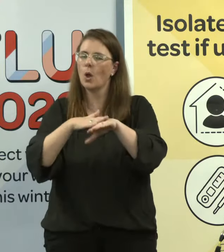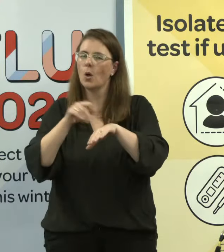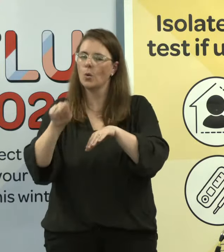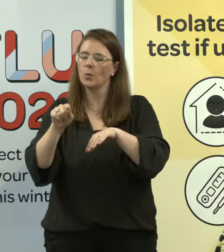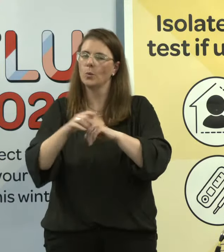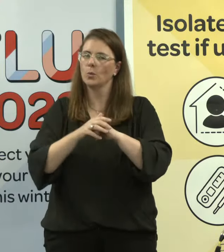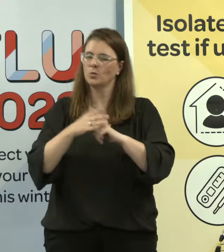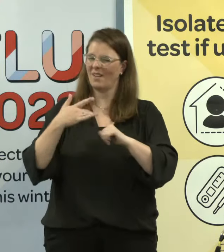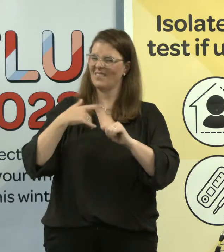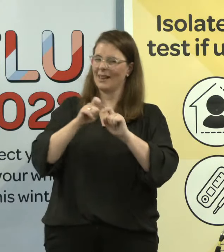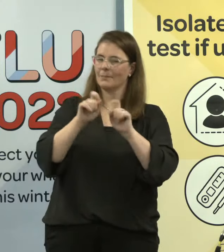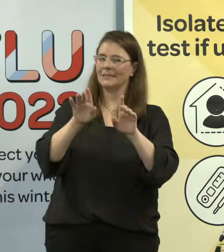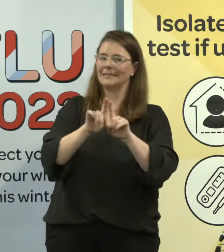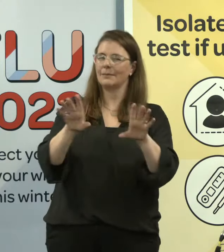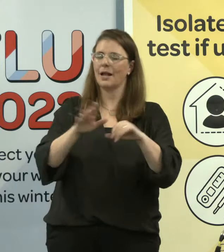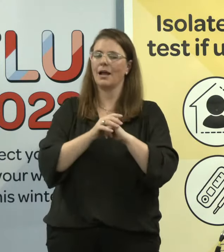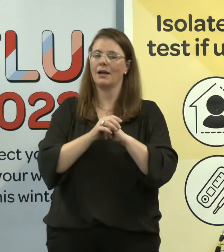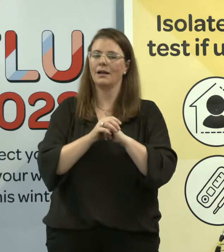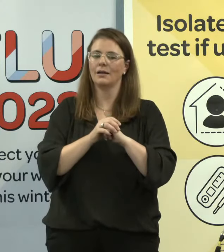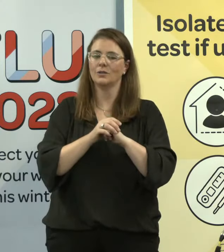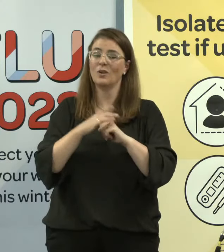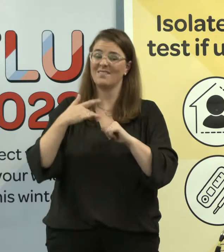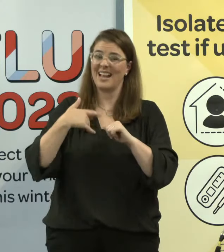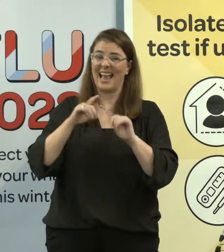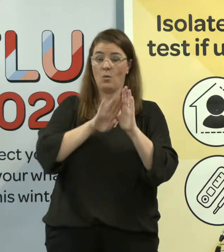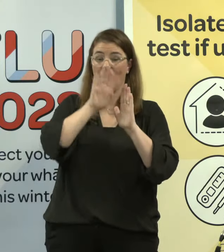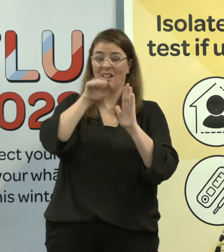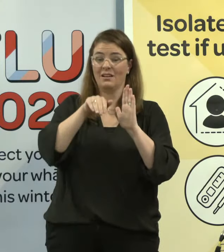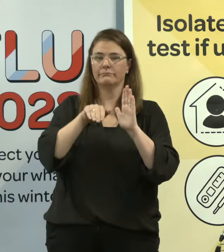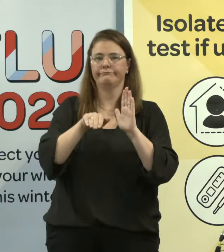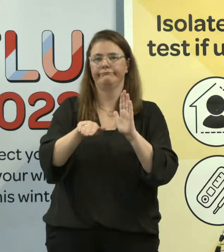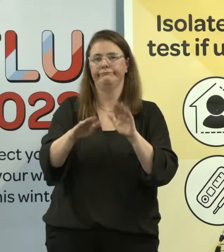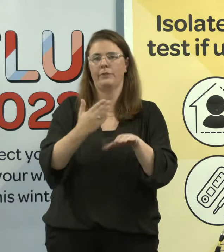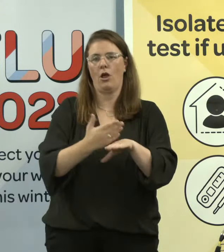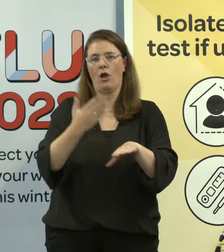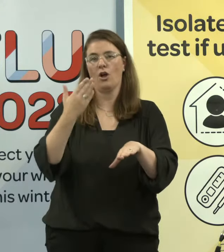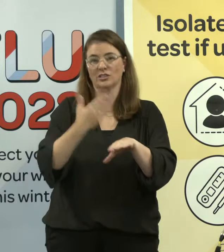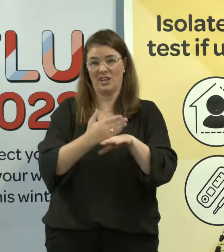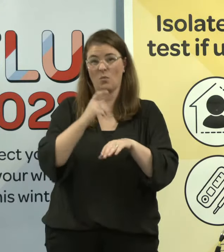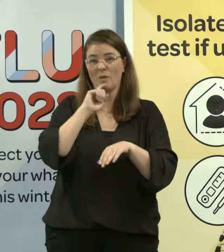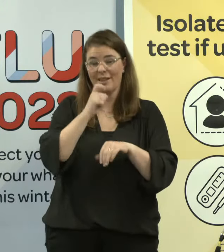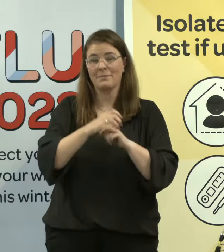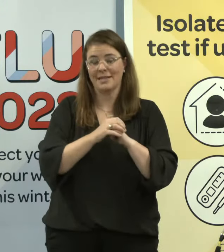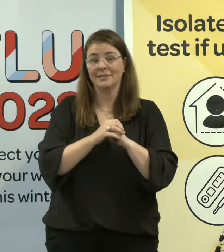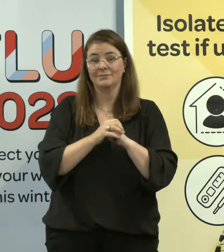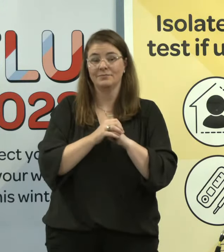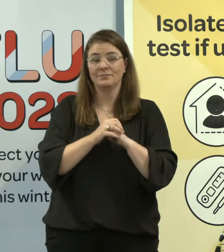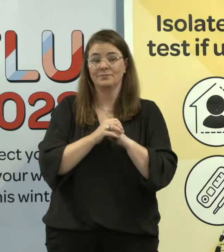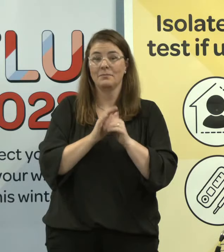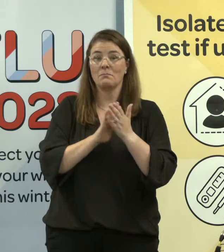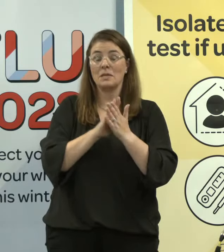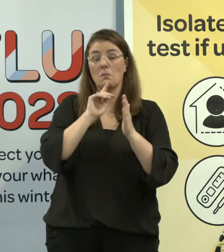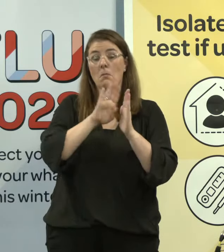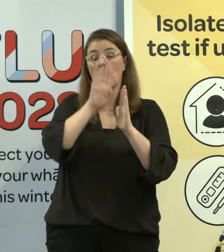o Tamaki Makaurau, engari ki nga